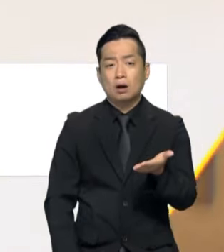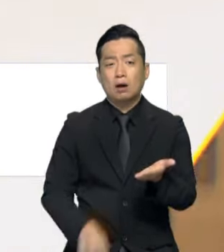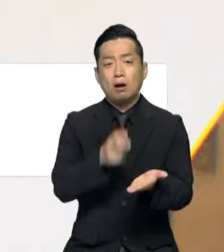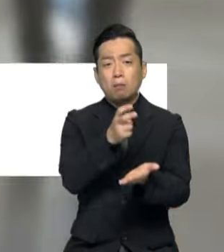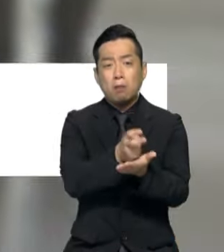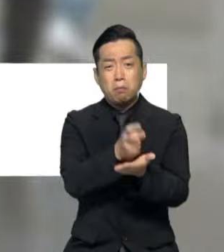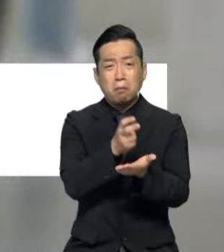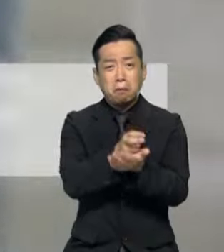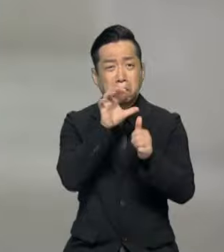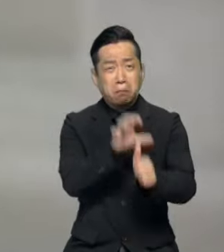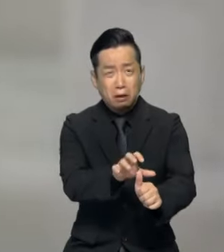(기자) SBS 조동찬입니다.